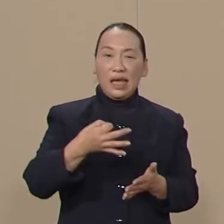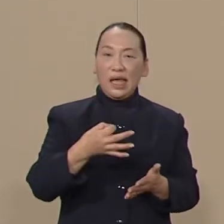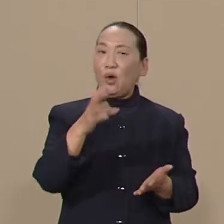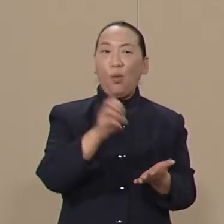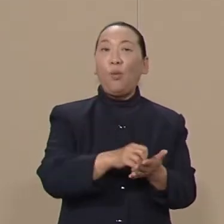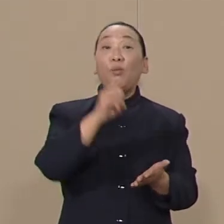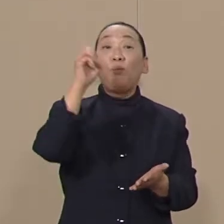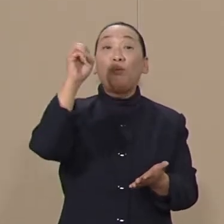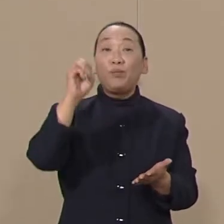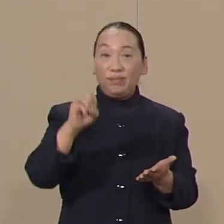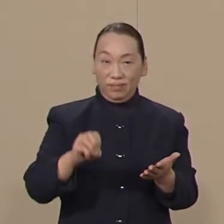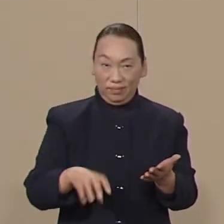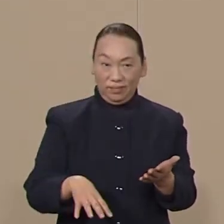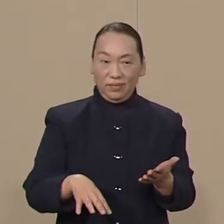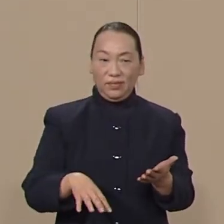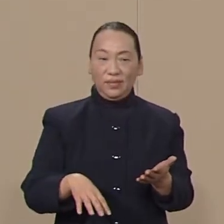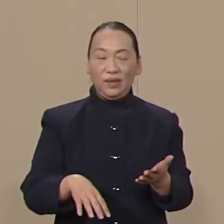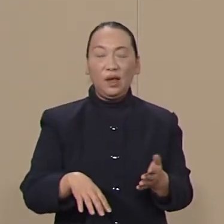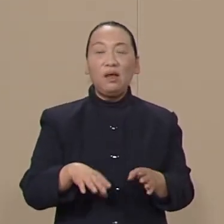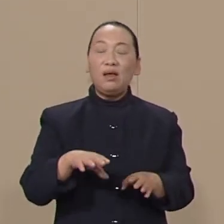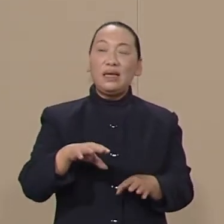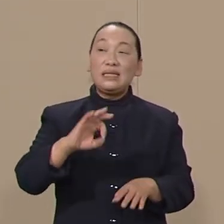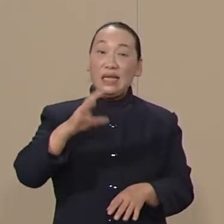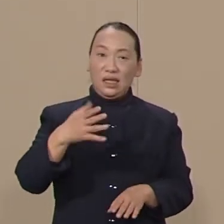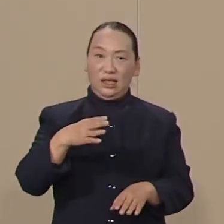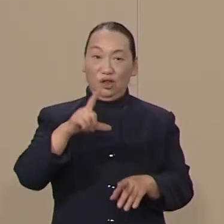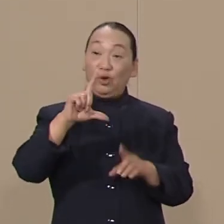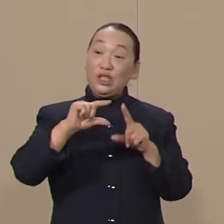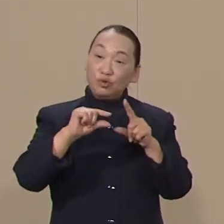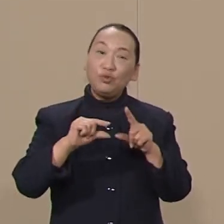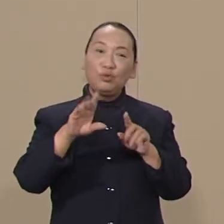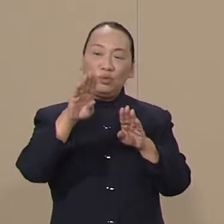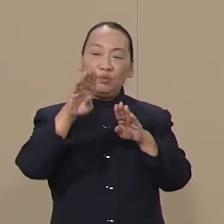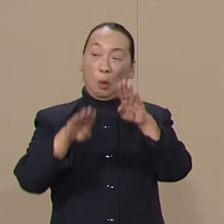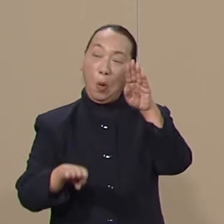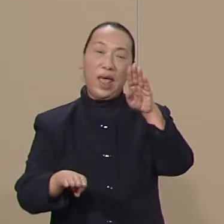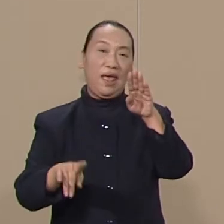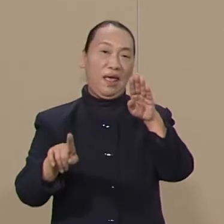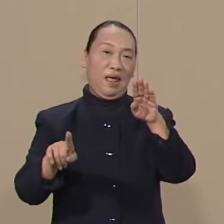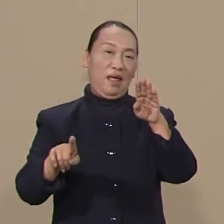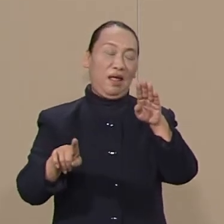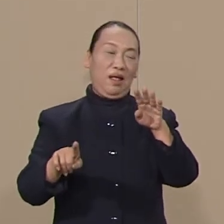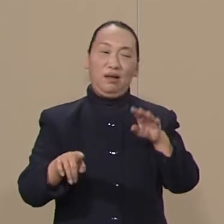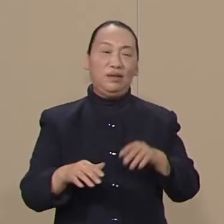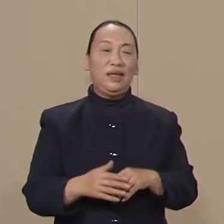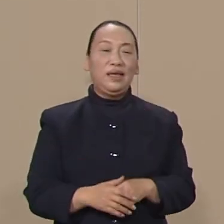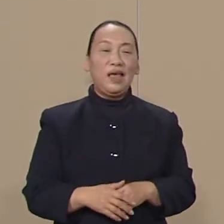不公平税制にメスを入れて 富裕層へ増税をしていくこと 富の再分配